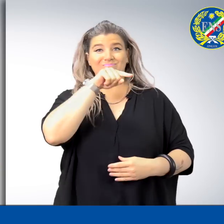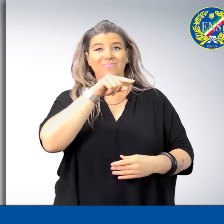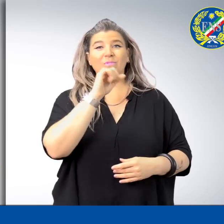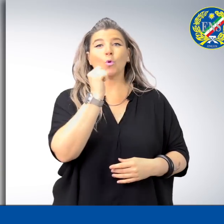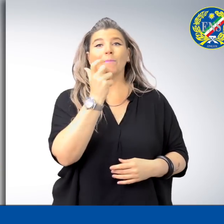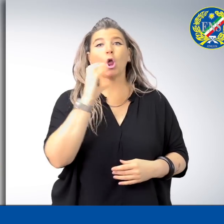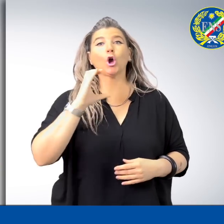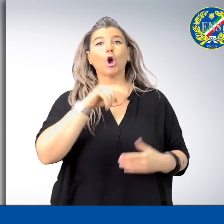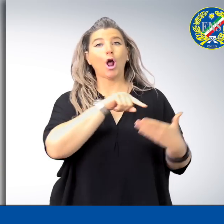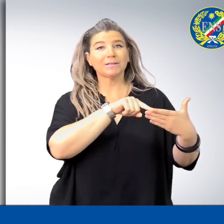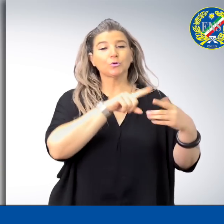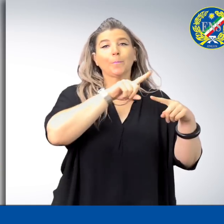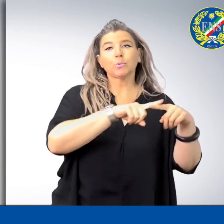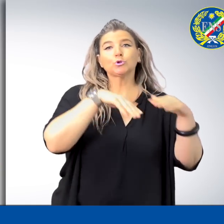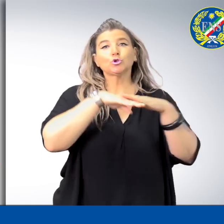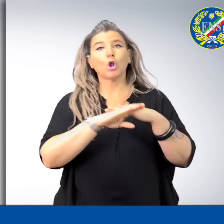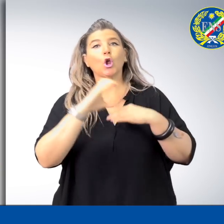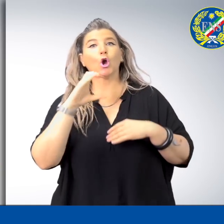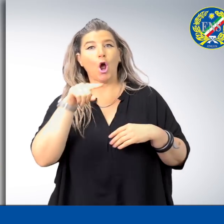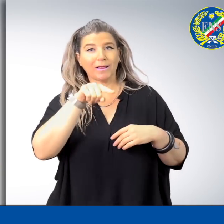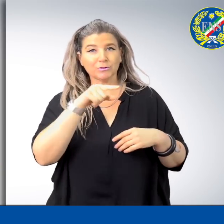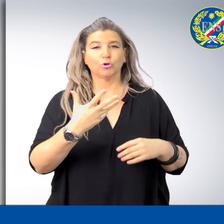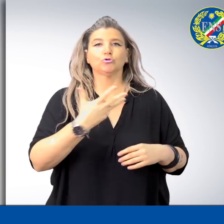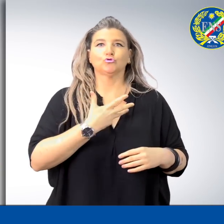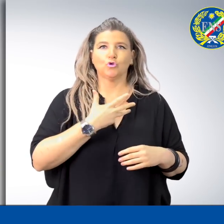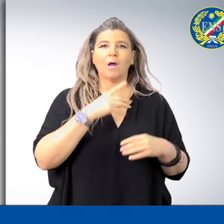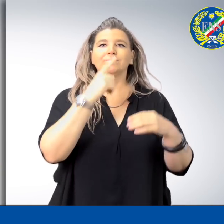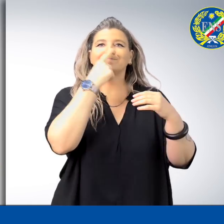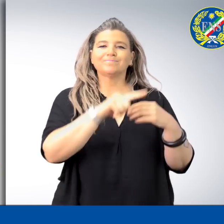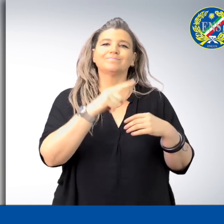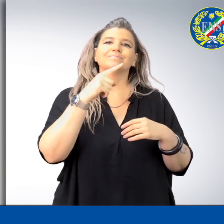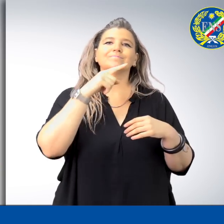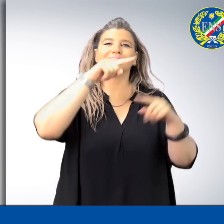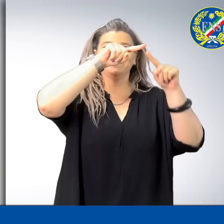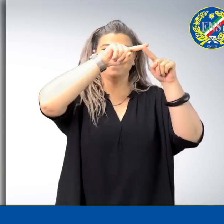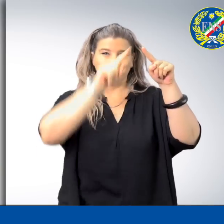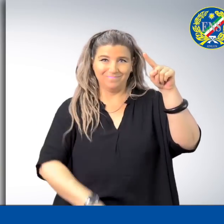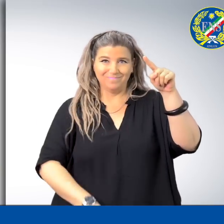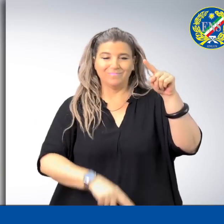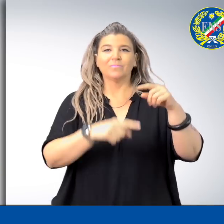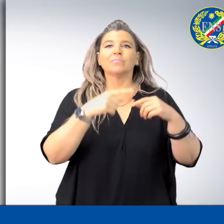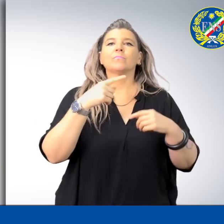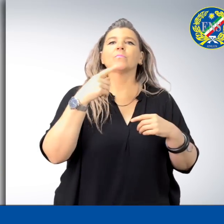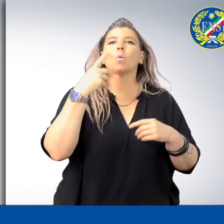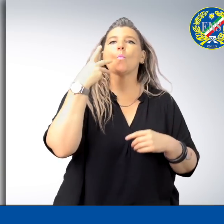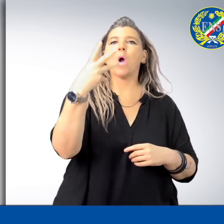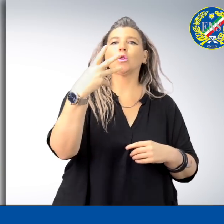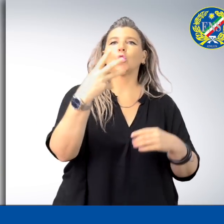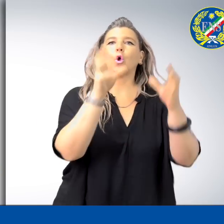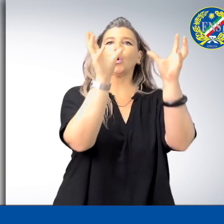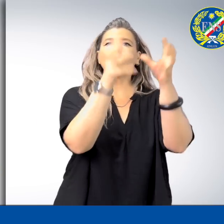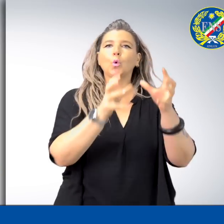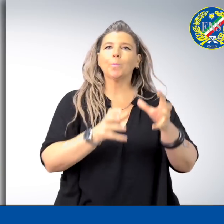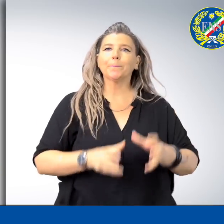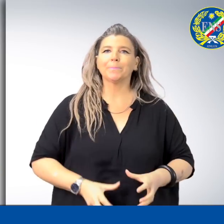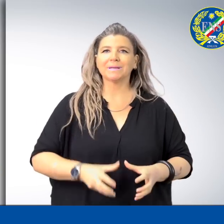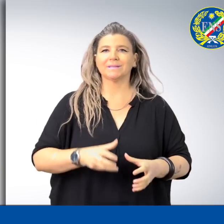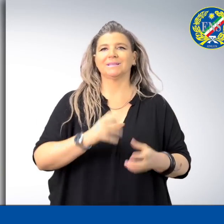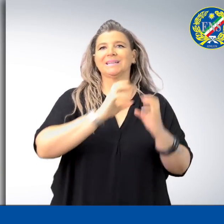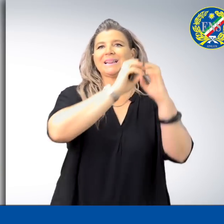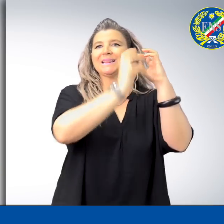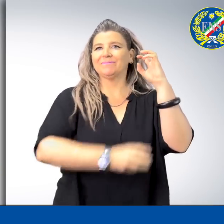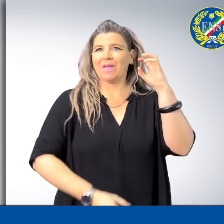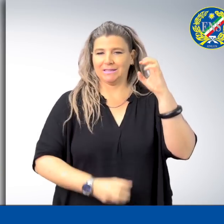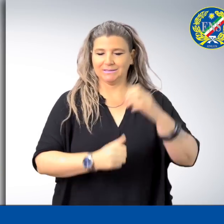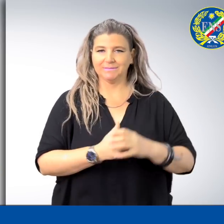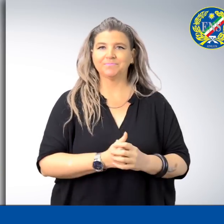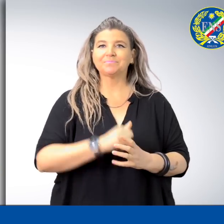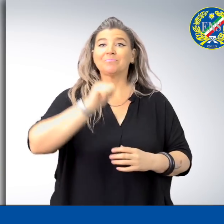La lista dei codici e sottocodici ed è suddivisa in quattro gruppi diversi.